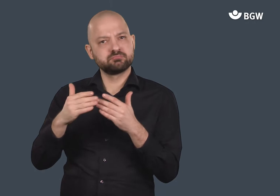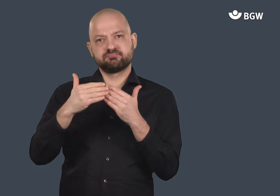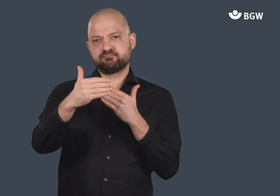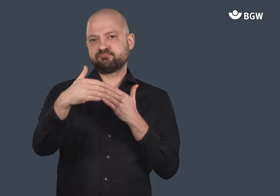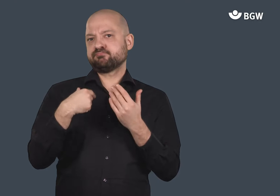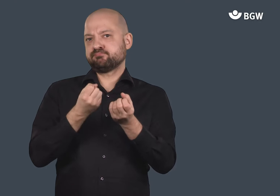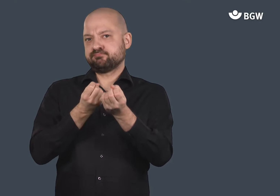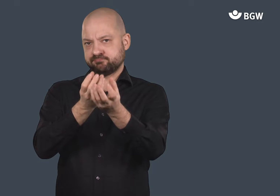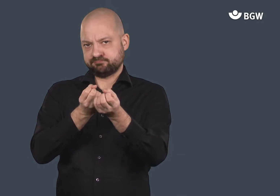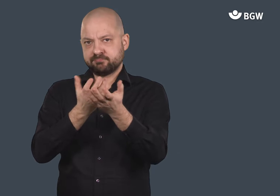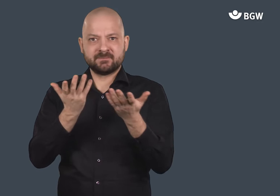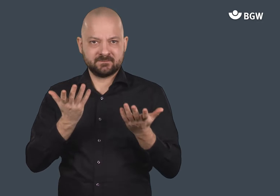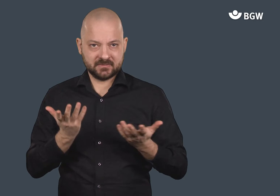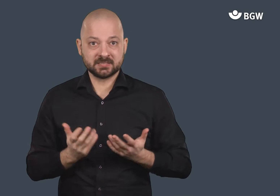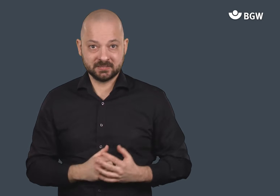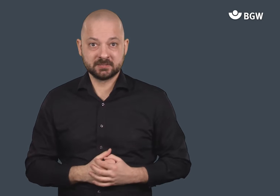sind unten aufgeführt.